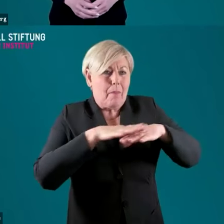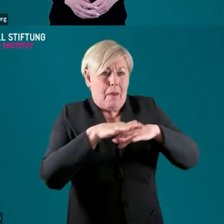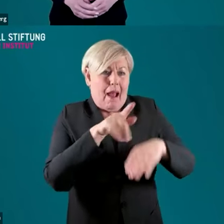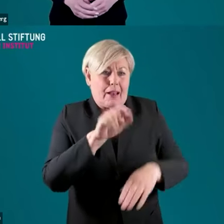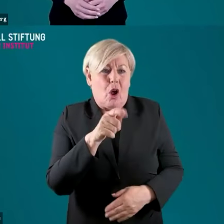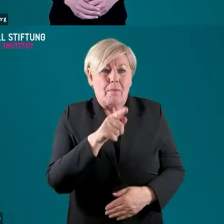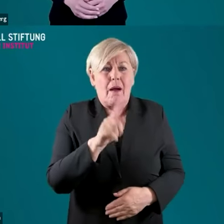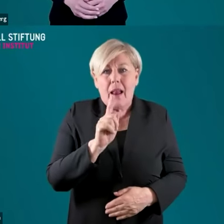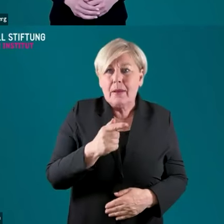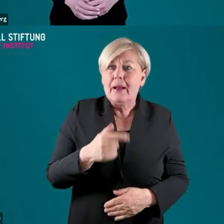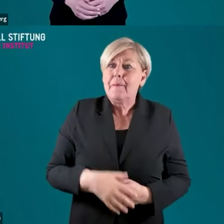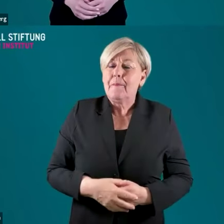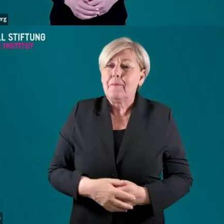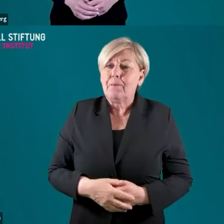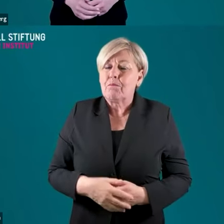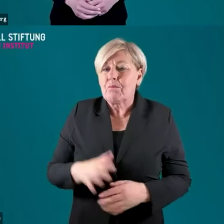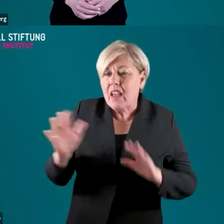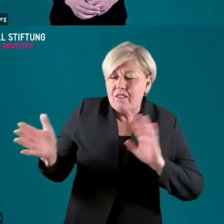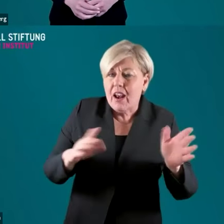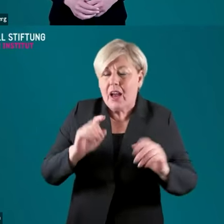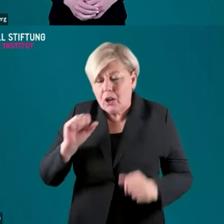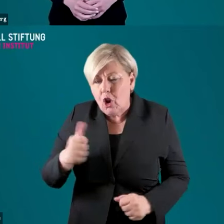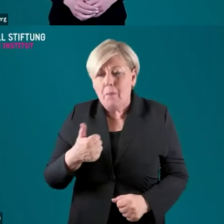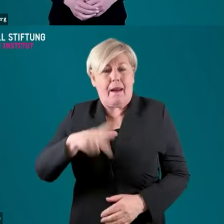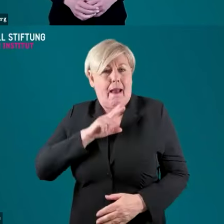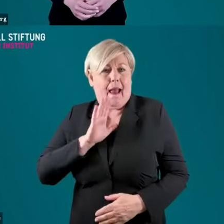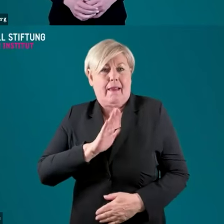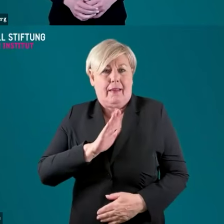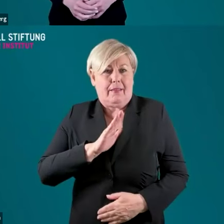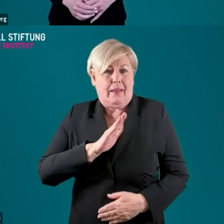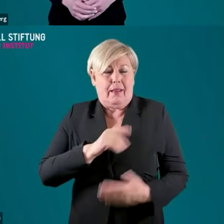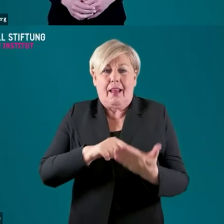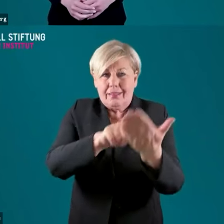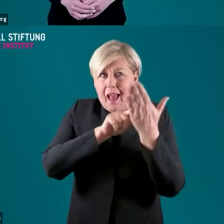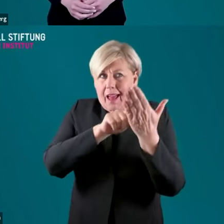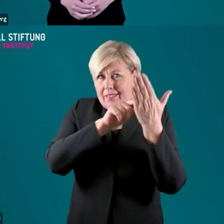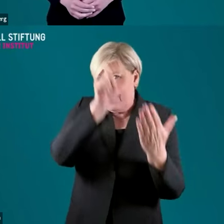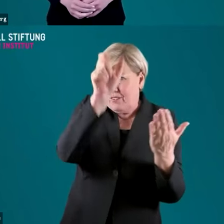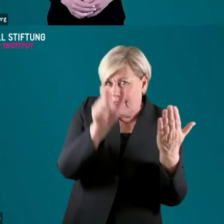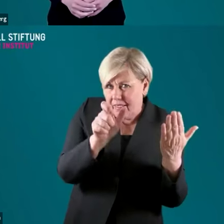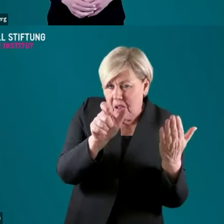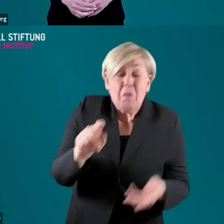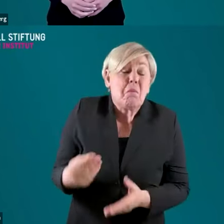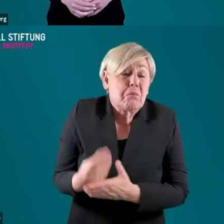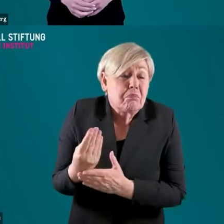der eben vielleicht auch nochmal eigene Narrative generiert. Aber ich glaube, man muss es dann im Gesamtzusammenhang sehen.